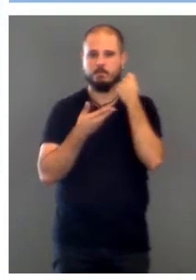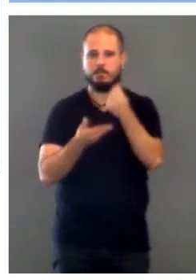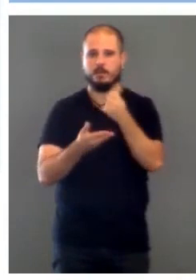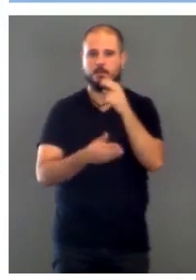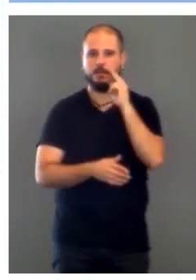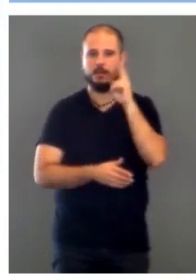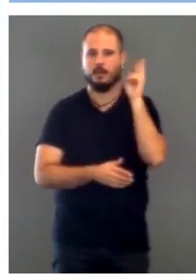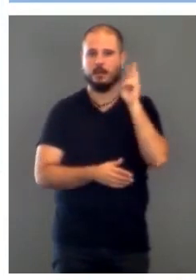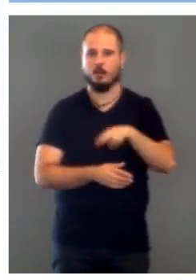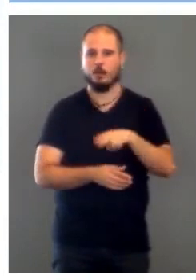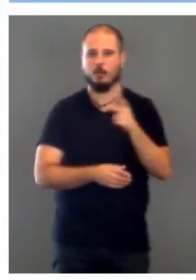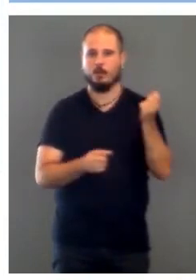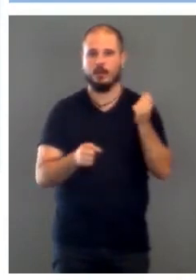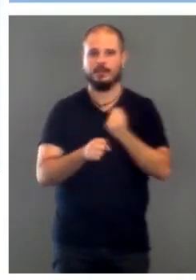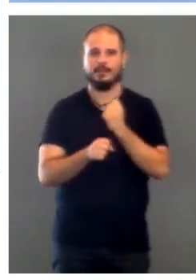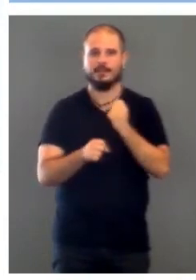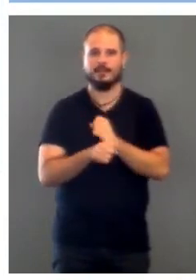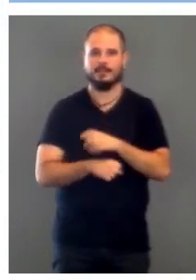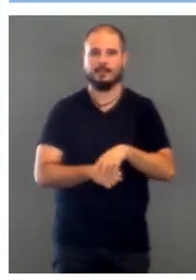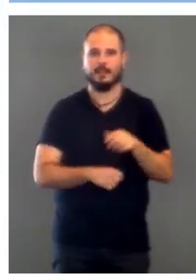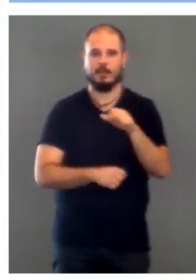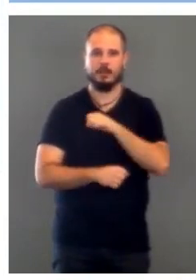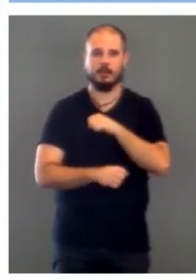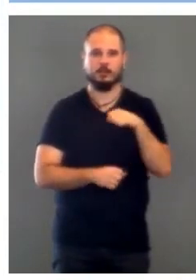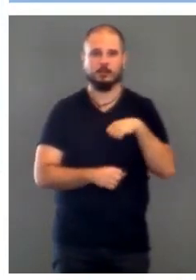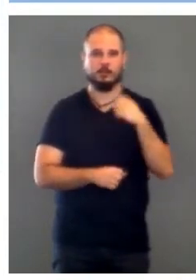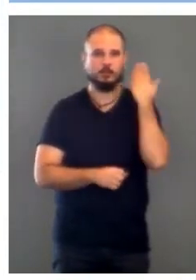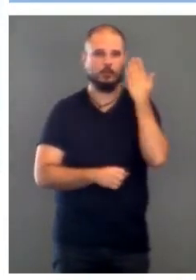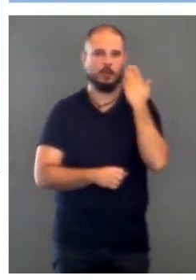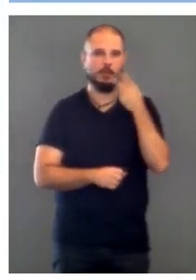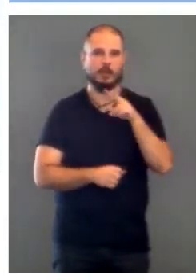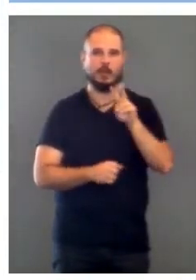Al trabajo autónomo de Navarra 2023